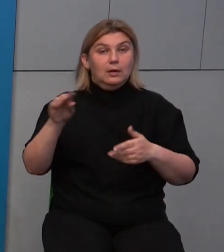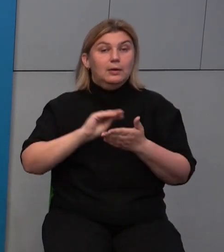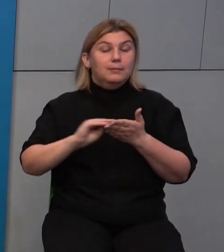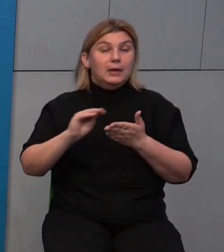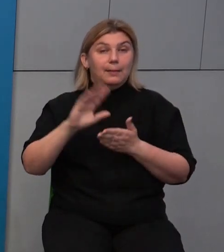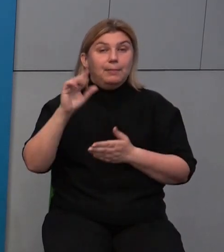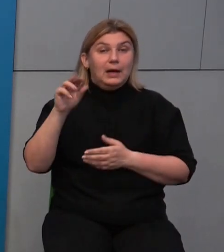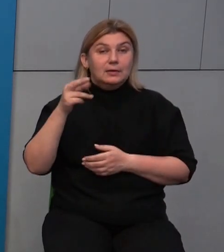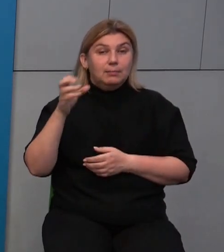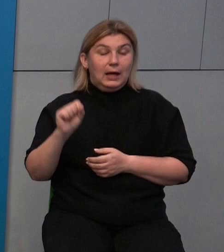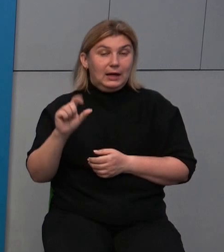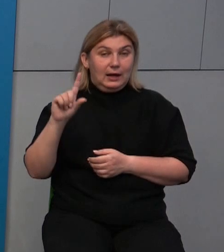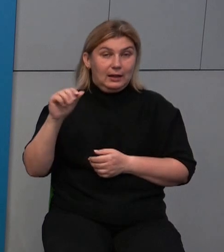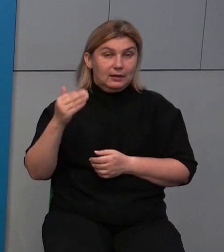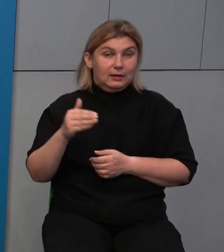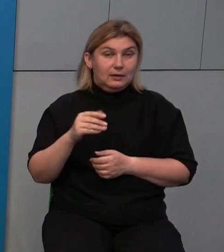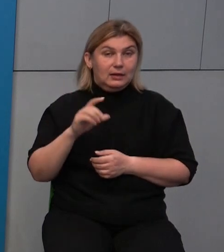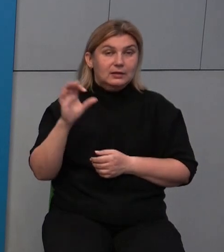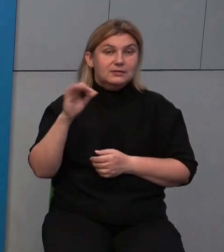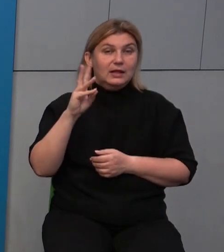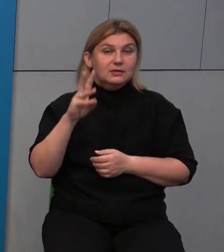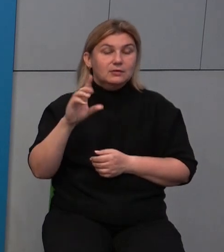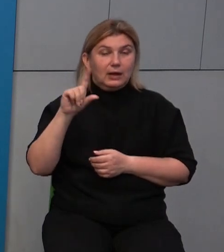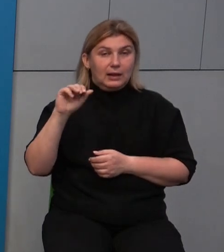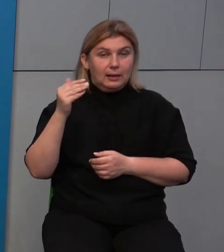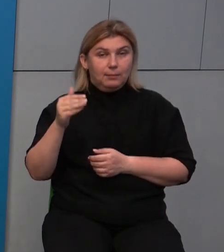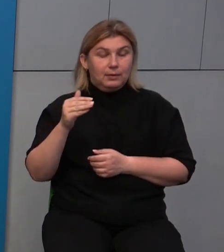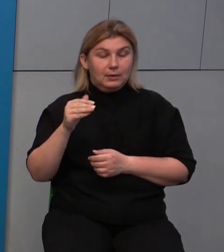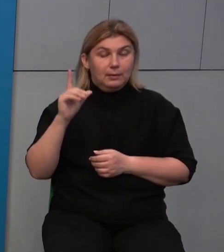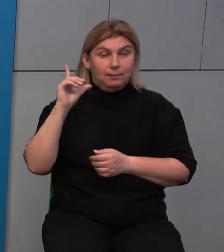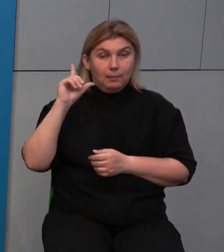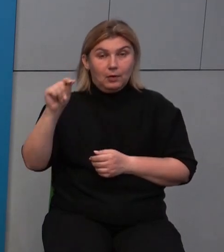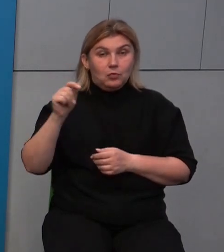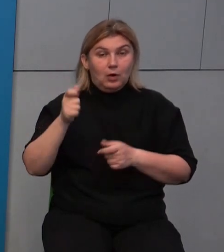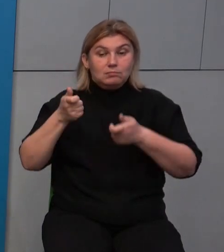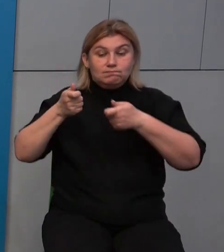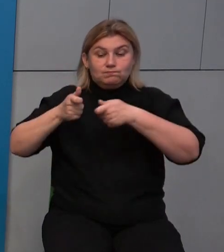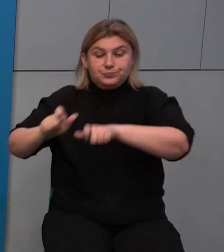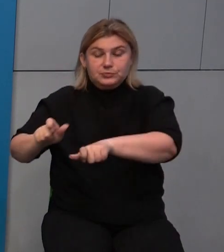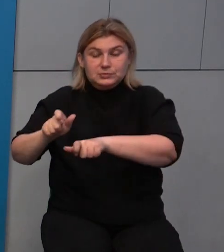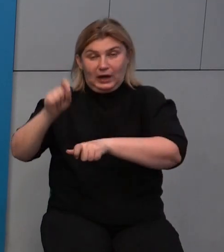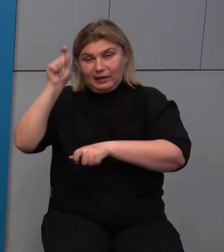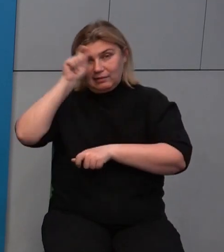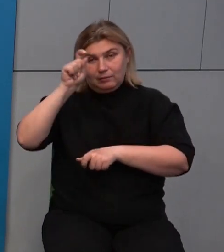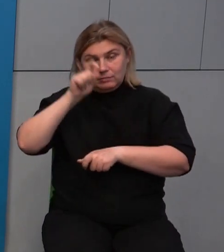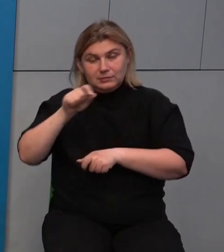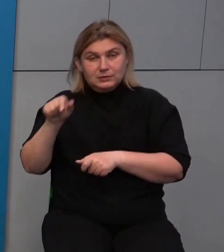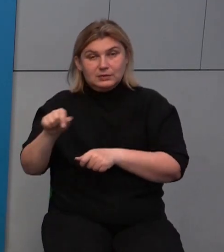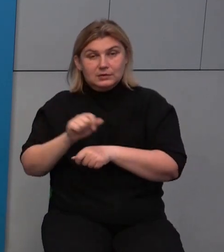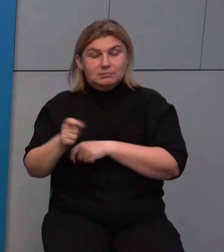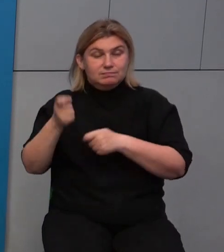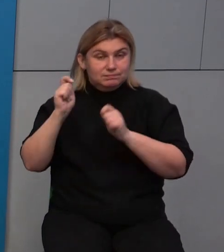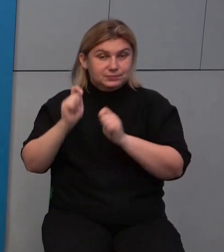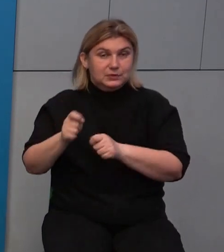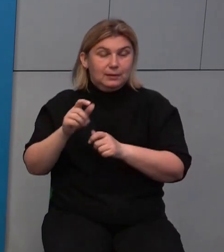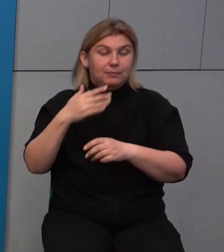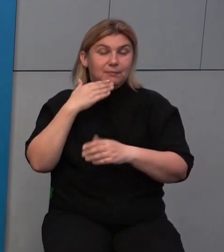Stanisław Lem poszedł, został zmuszony przez Niemców, prawie został rozstrzelany i tak dalej.